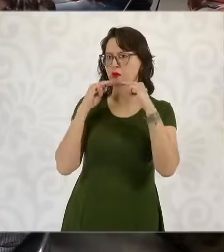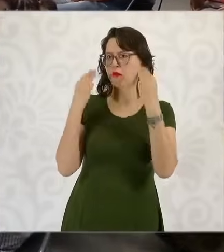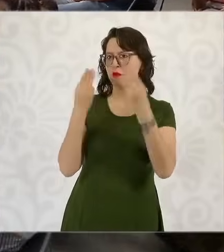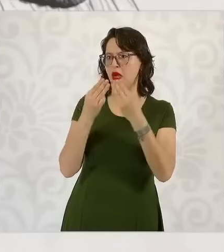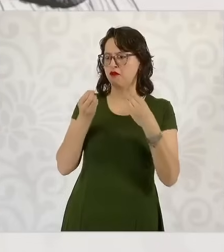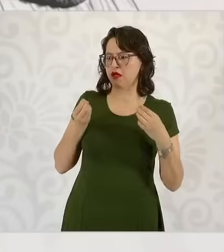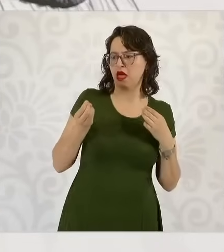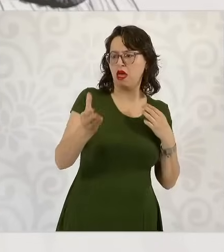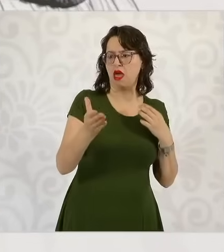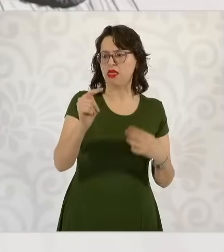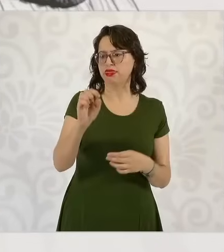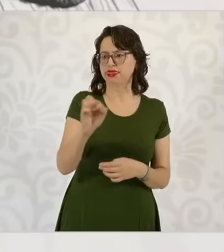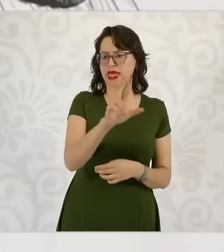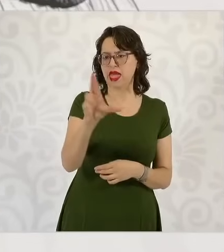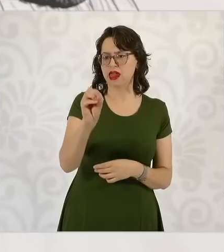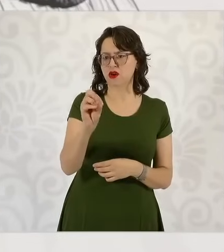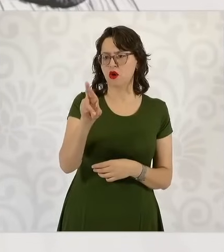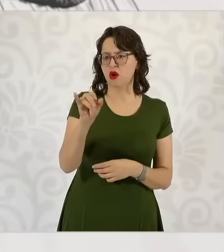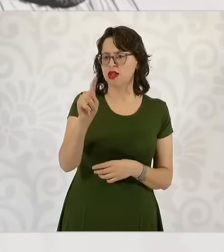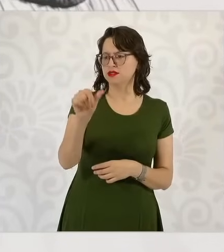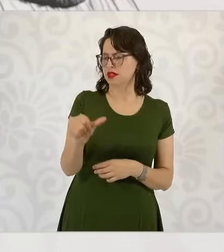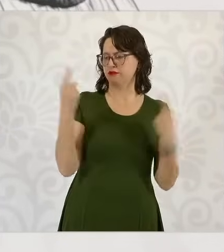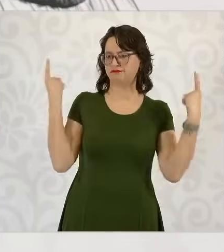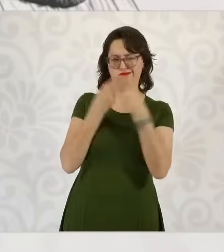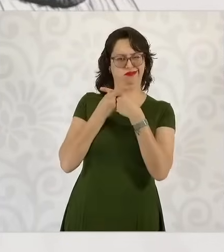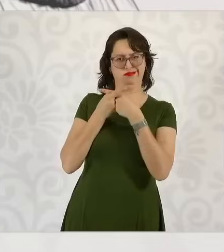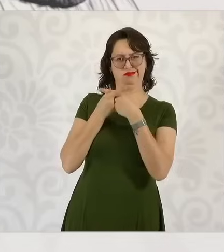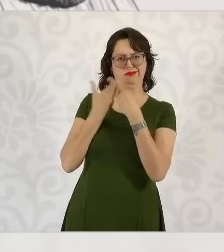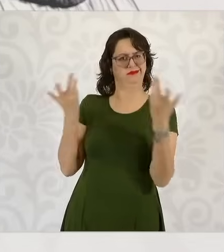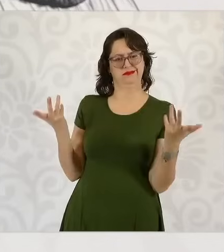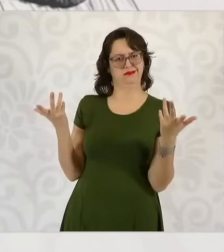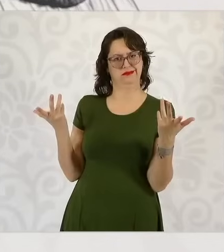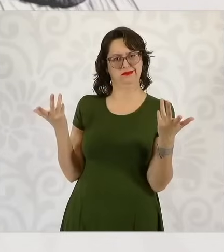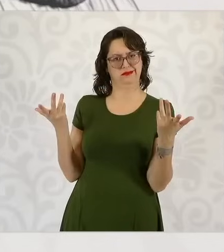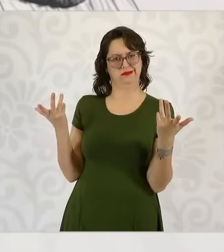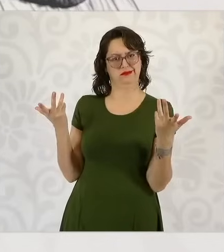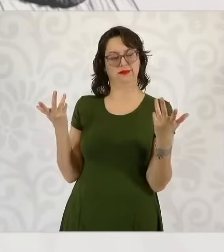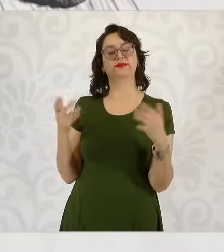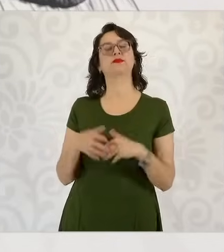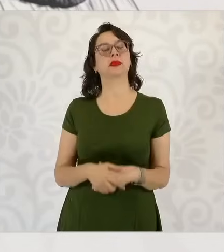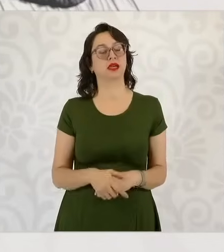tienen que dar la información primero y segundo